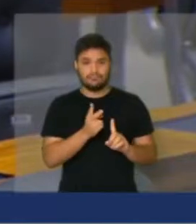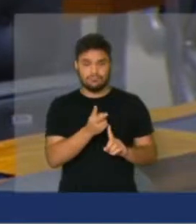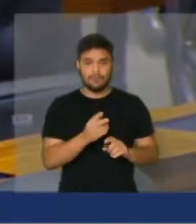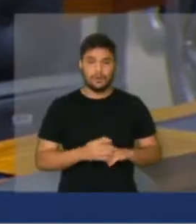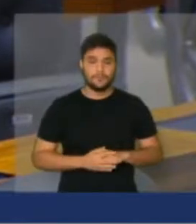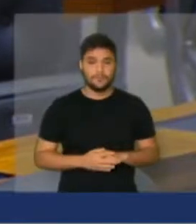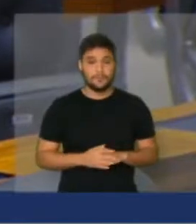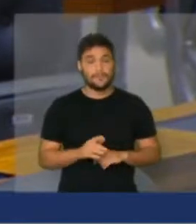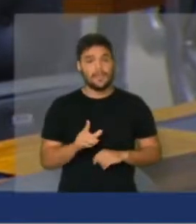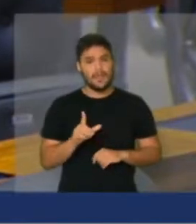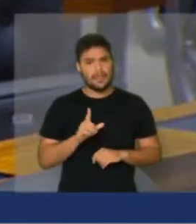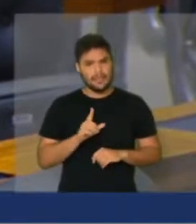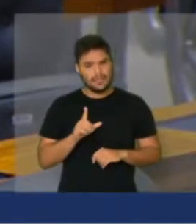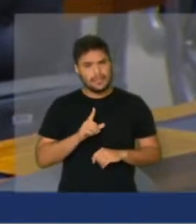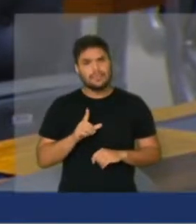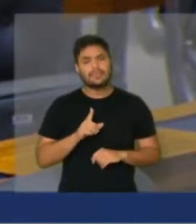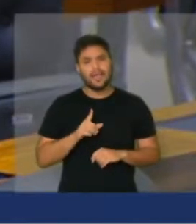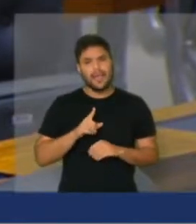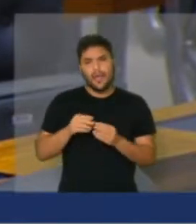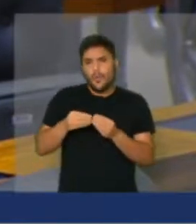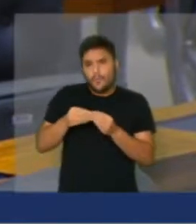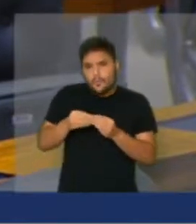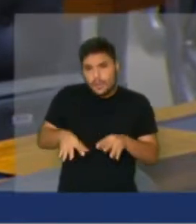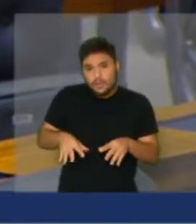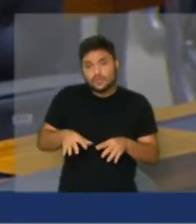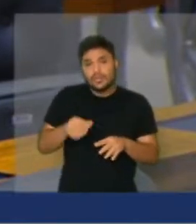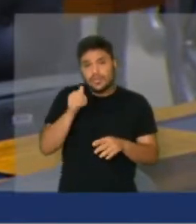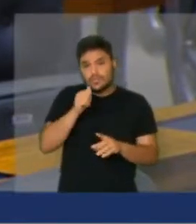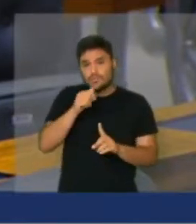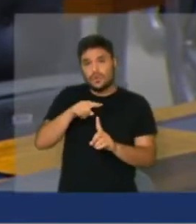PREJUÍZO PARA AS GRÁVIDAS, AS GRÁVIDAS QUE FOREM FORÇ ADAS, POR EXEMPLO, A DIZER QUE NÃO QUEREM VACINAR, PODEM